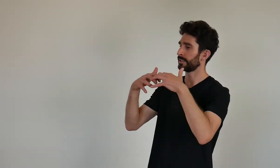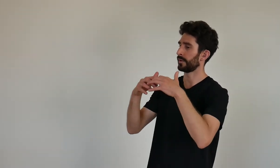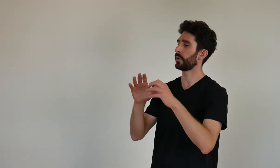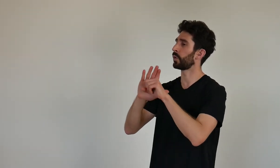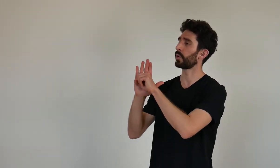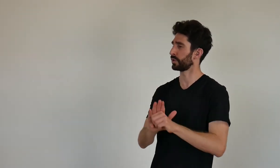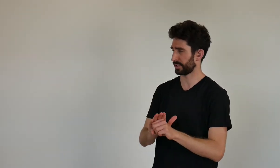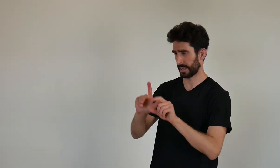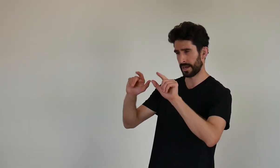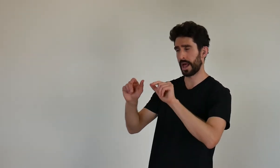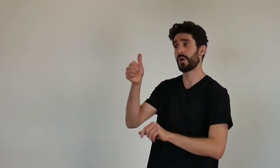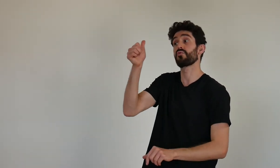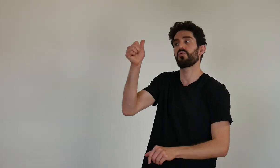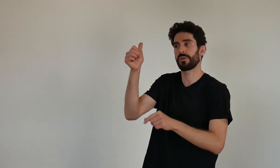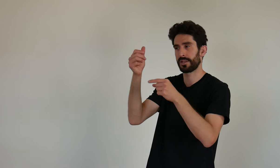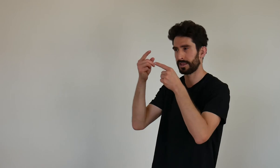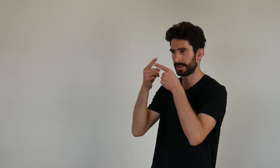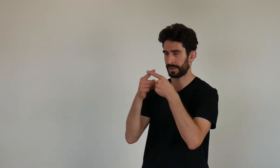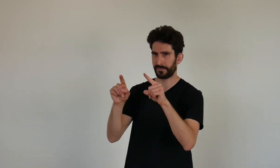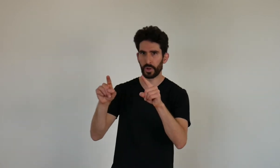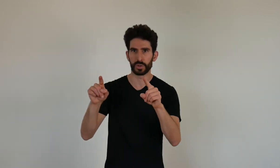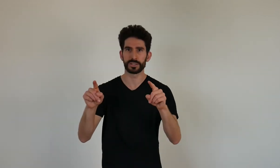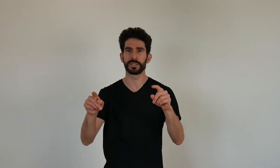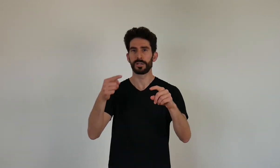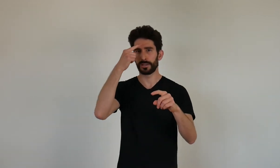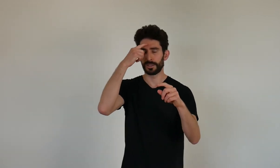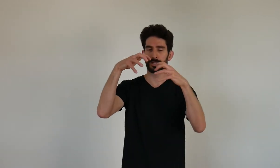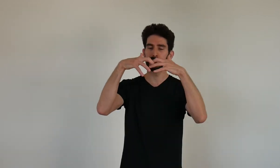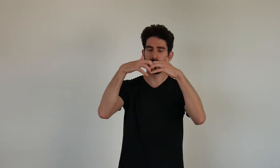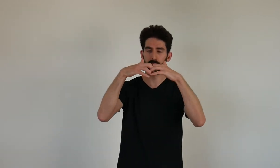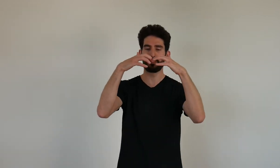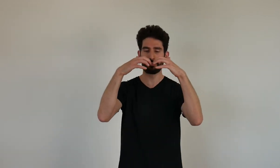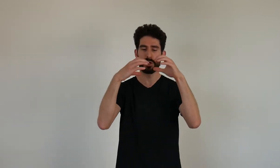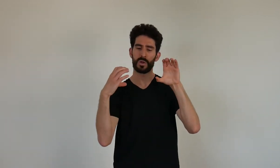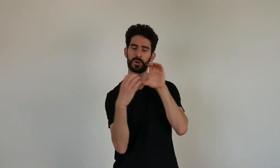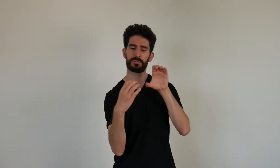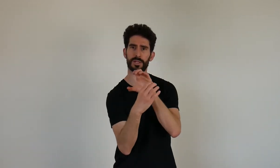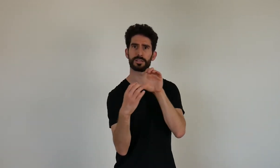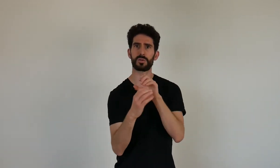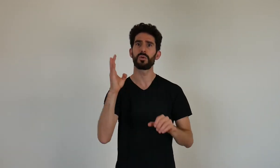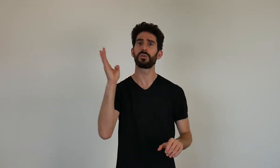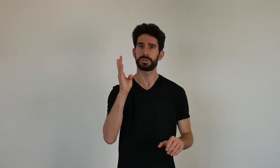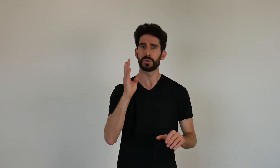Dans le cerveau des gauchers, il existe une différence. Les deux hémisphères ont besoin de communiquer.